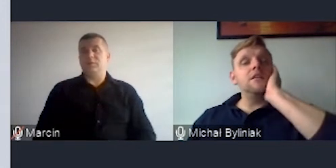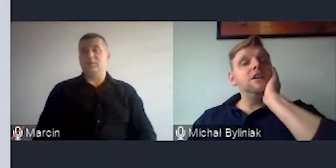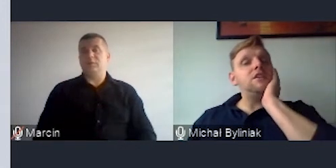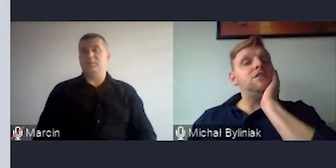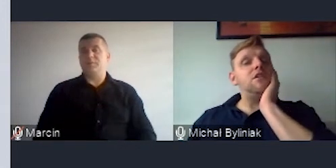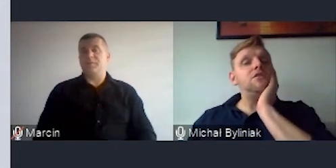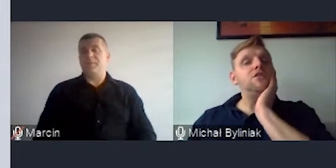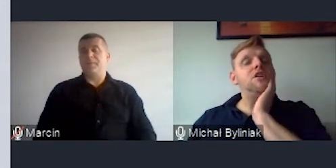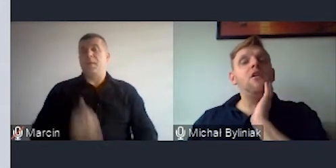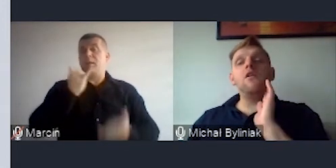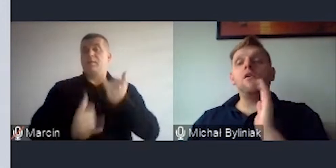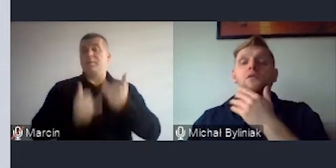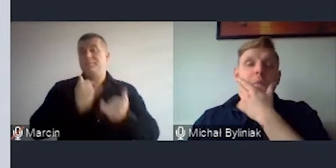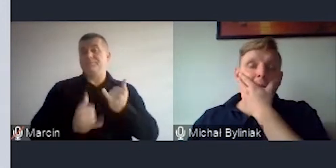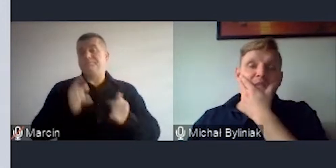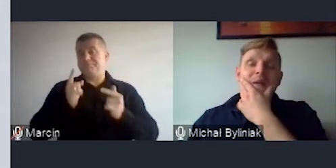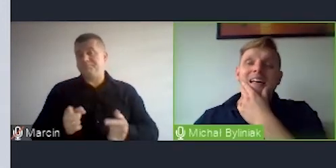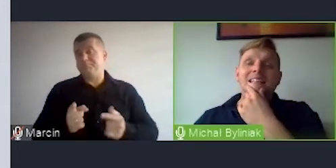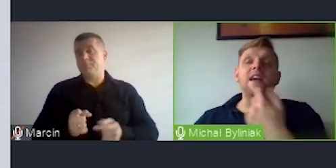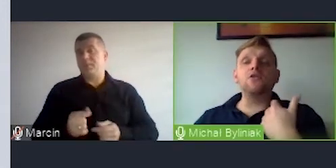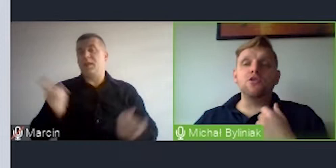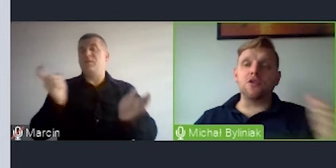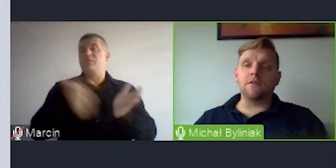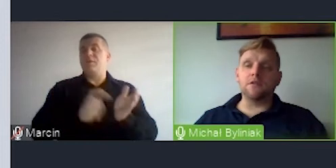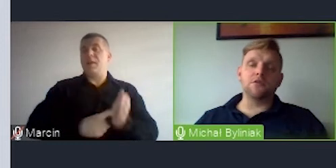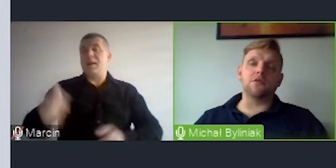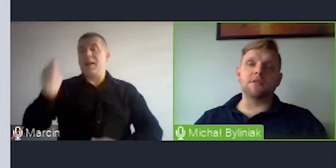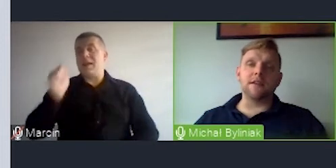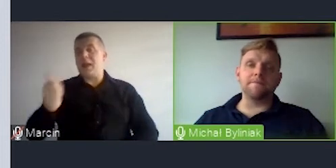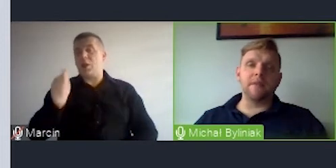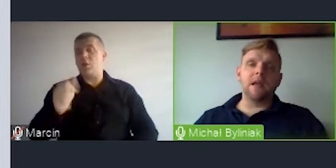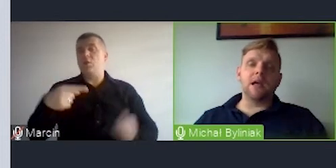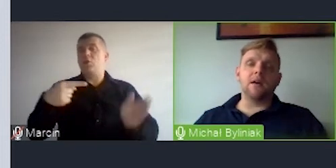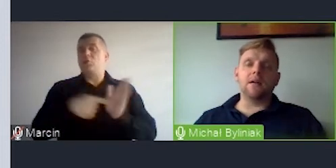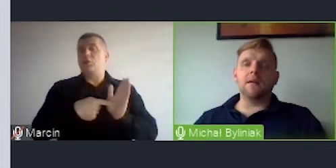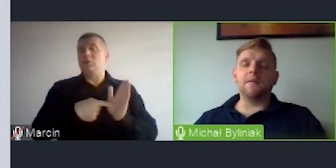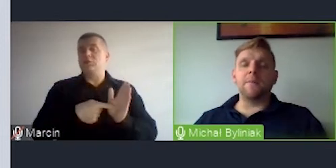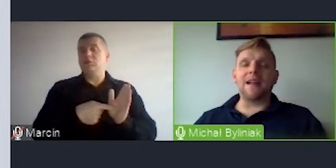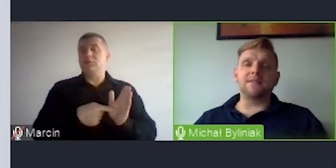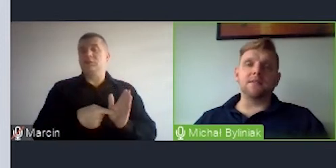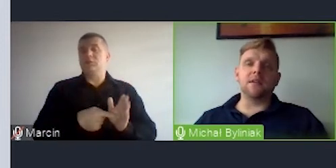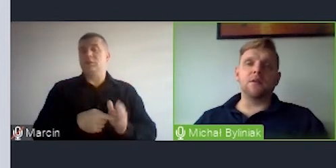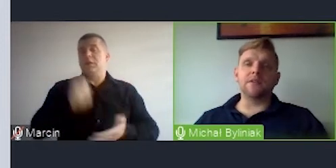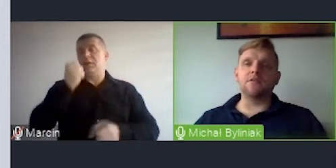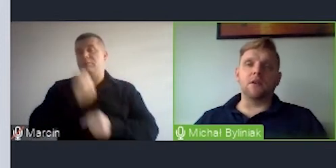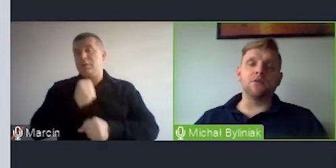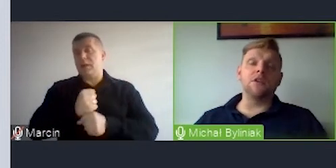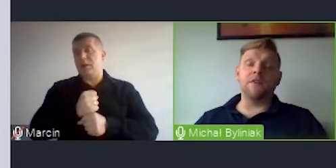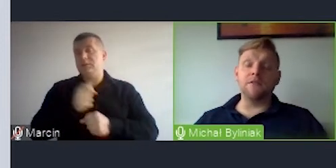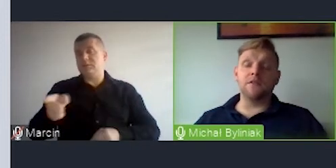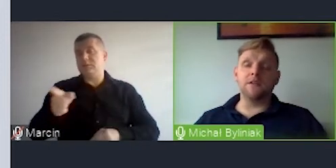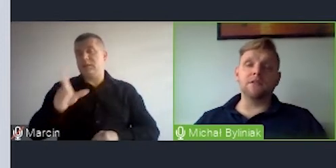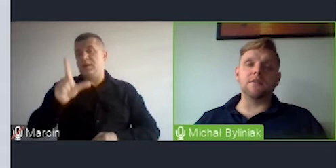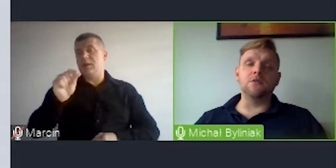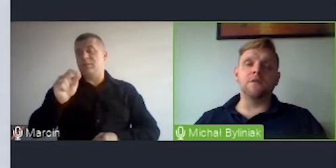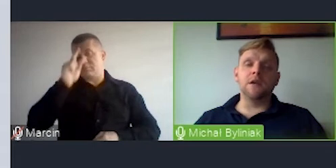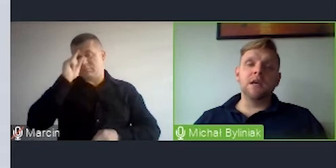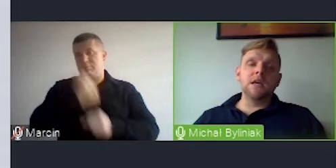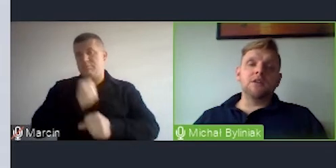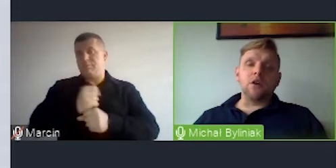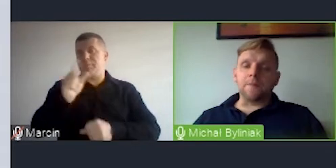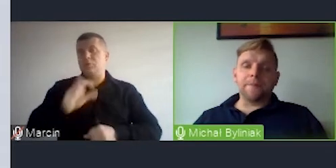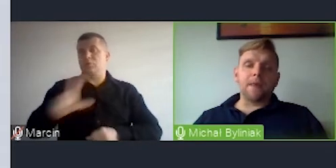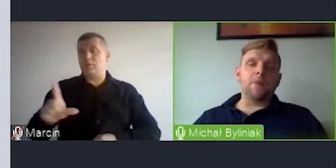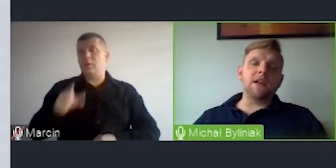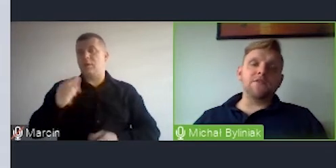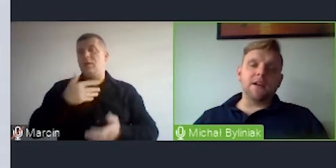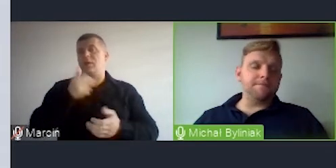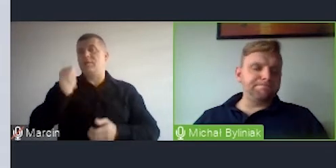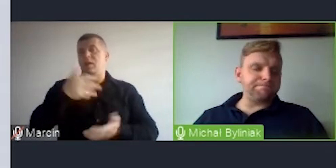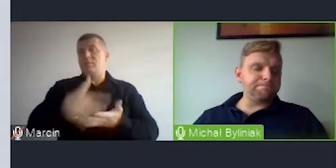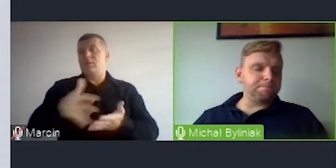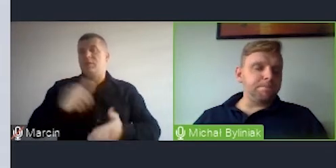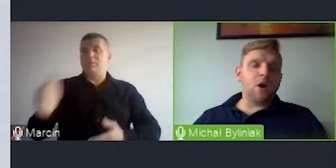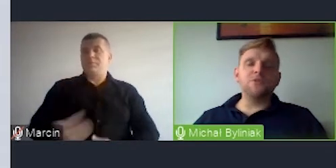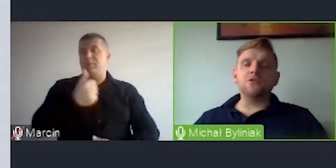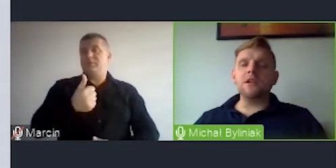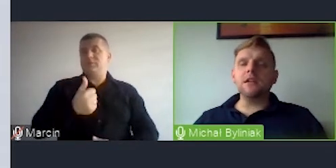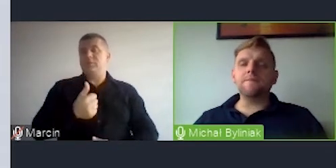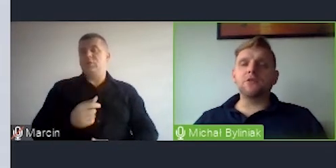Jeśli chodzi o wymagania jakościowe dotyczące pracy takiego personelu i kwalifikowania wydatków to po pierwsze obciążenie,